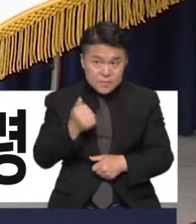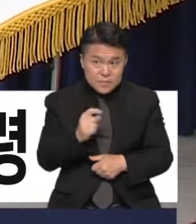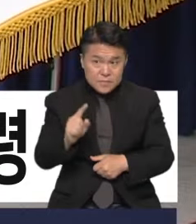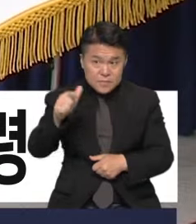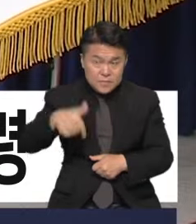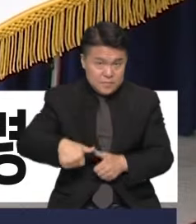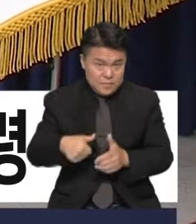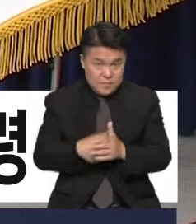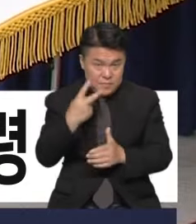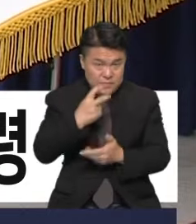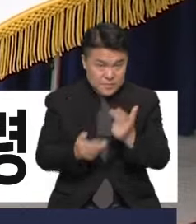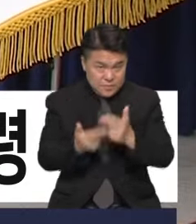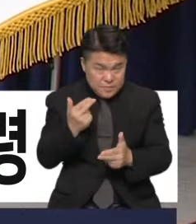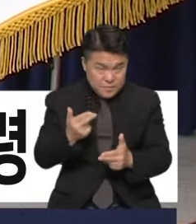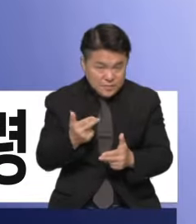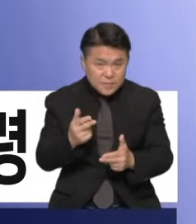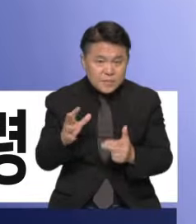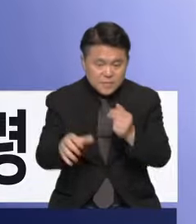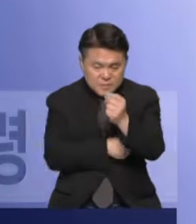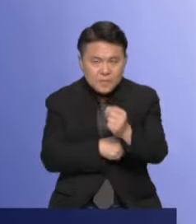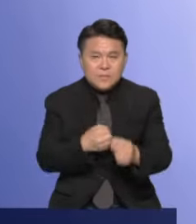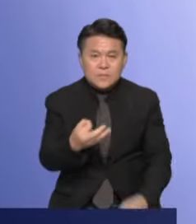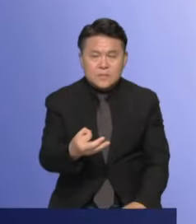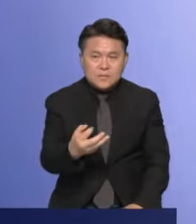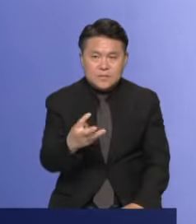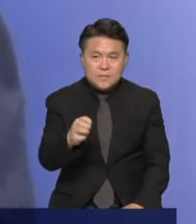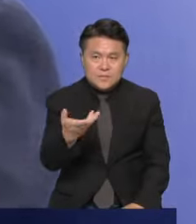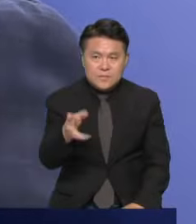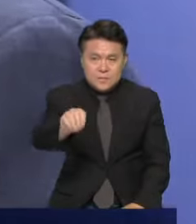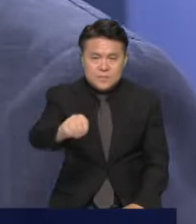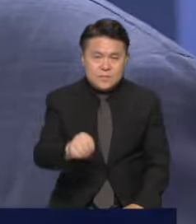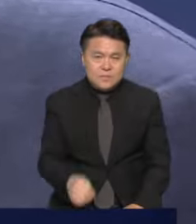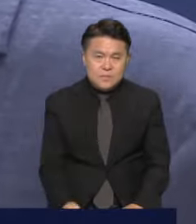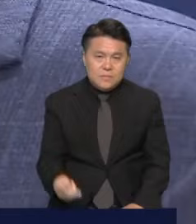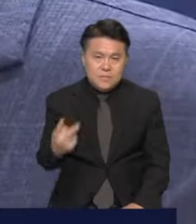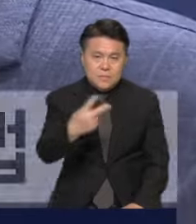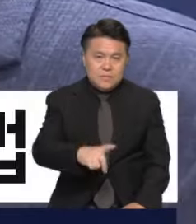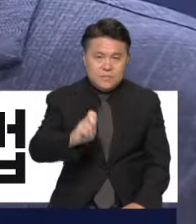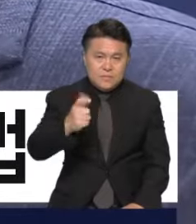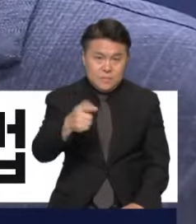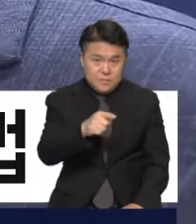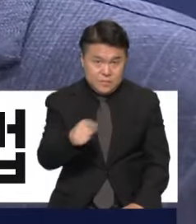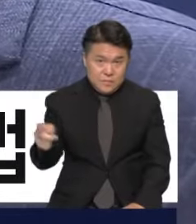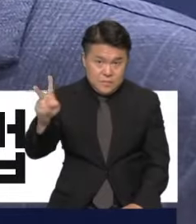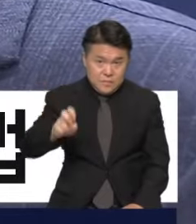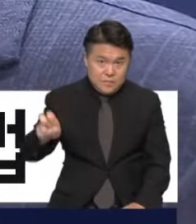원의 정부지원금을 횡령했다고 밝혔습니다. 해당 협회는 지난 2016년부터 2020년까지